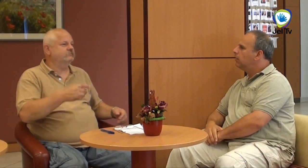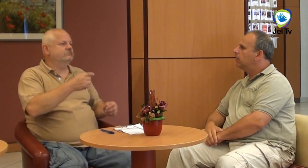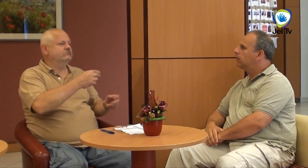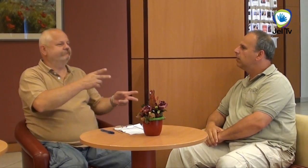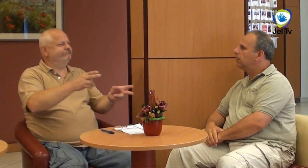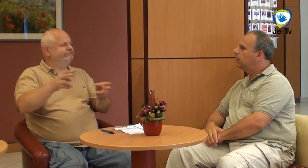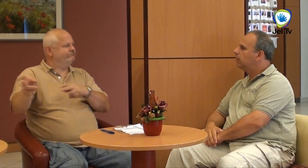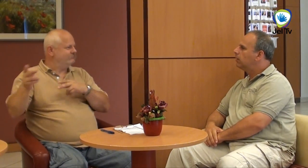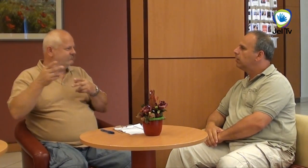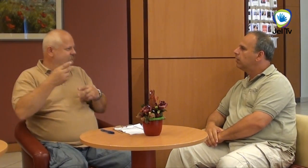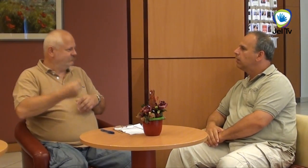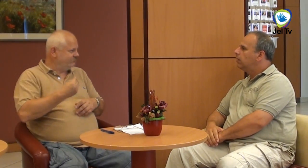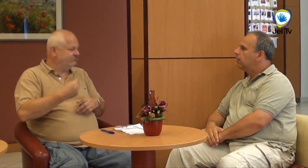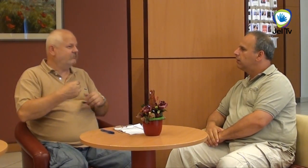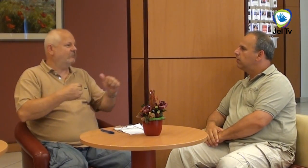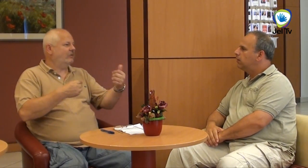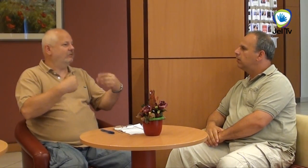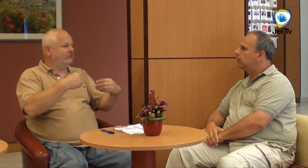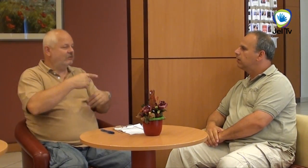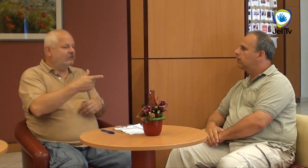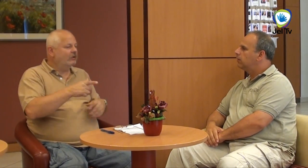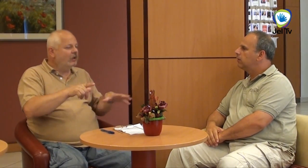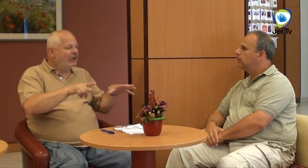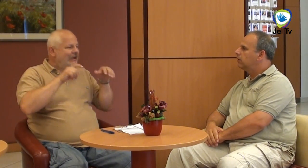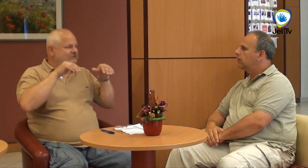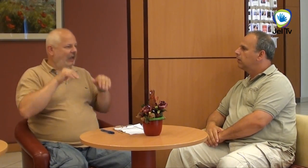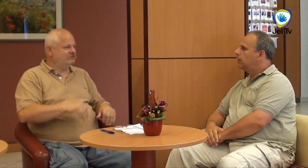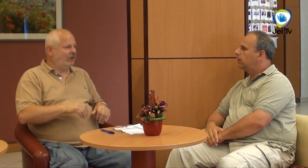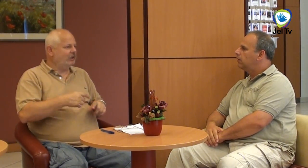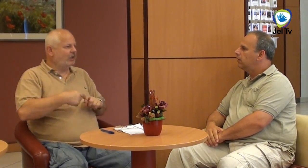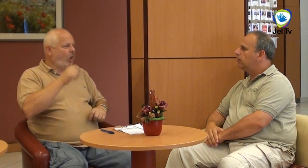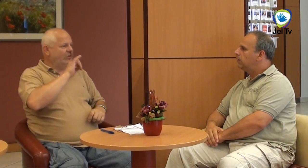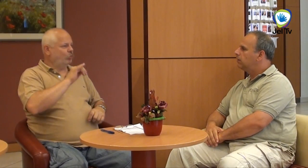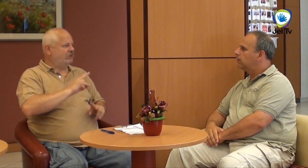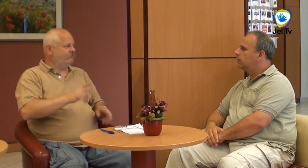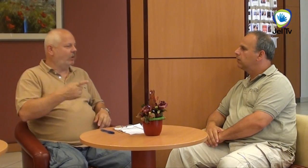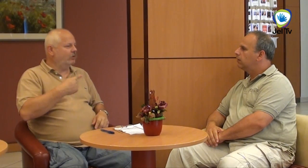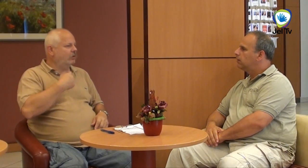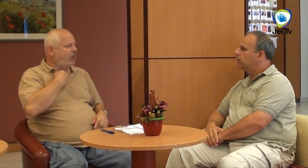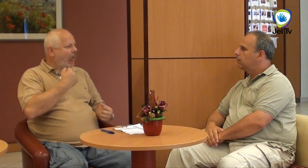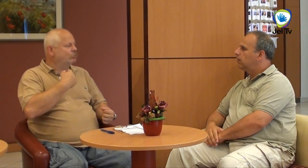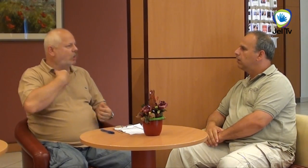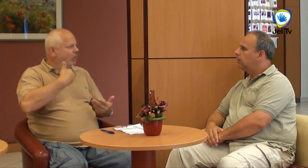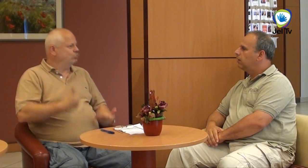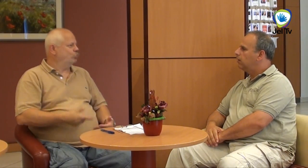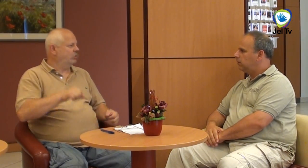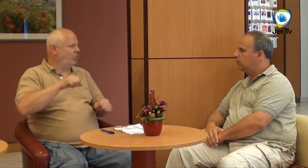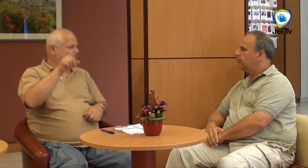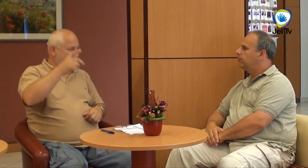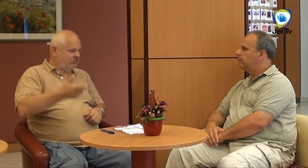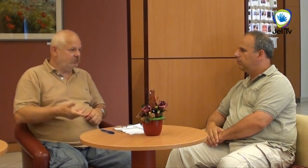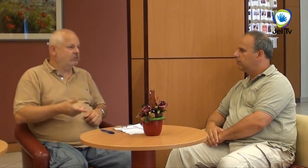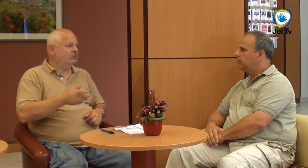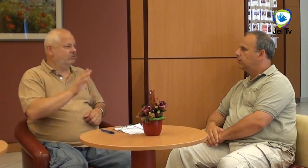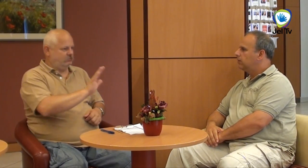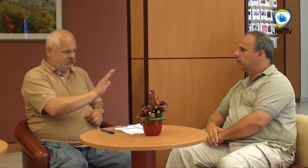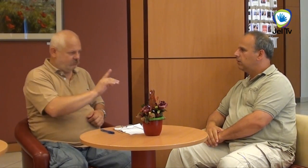Párbeszédek alatt az első ülő nő elmondta, hogy a kormány hangsúlyozta, 700 ezer ember a rokkantnyugdíjas.